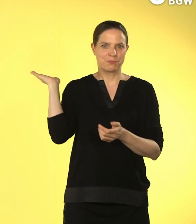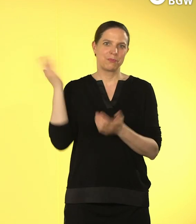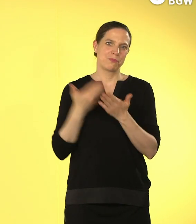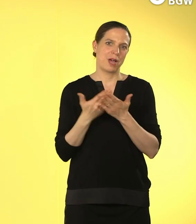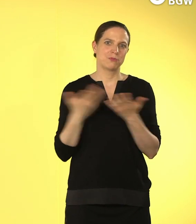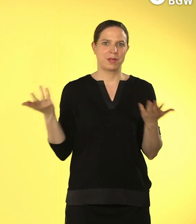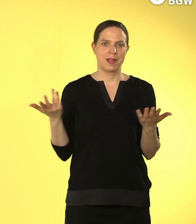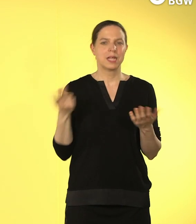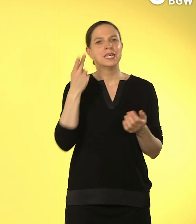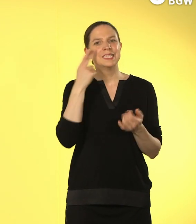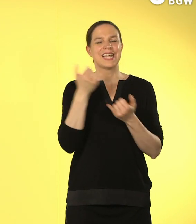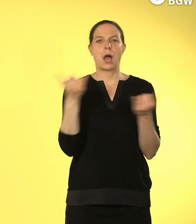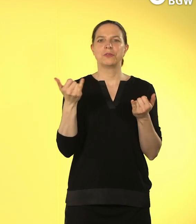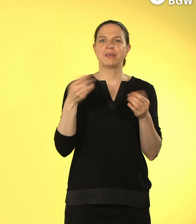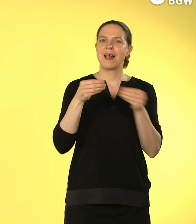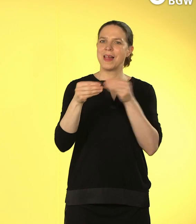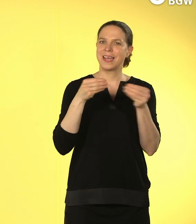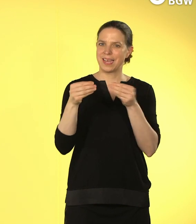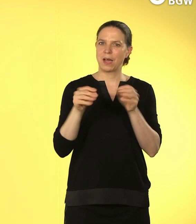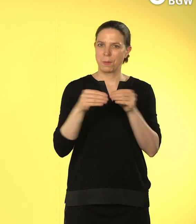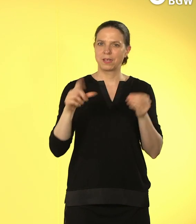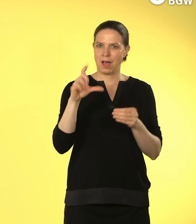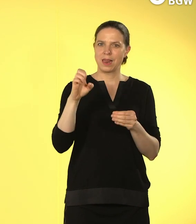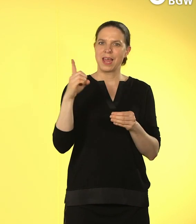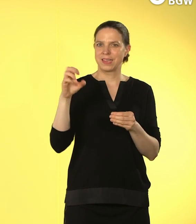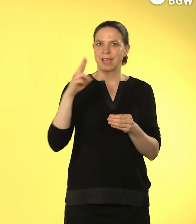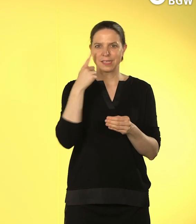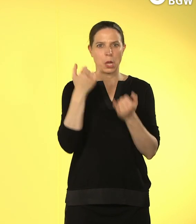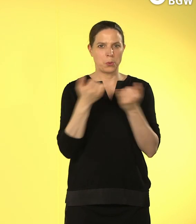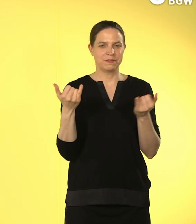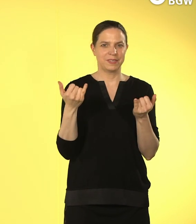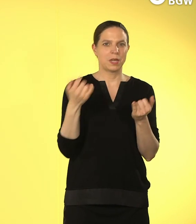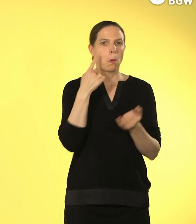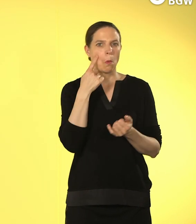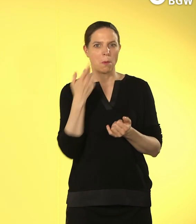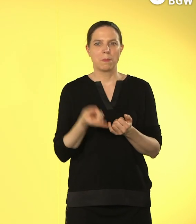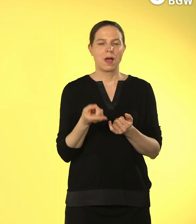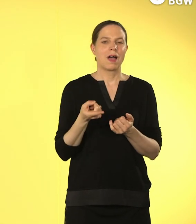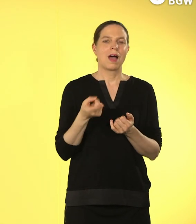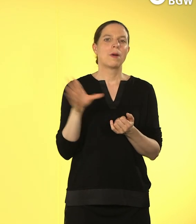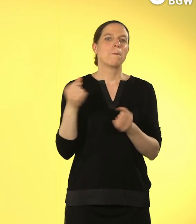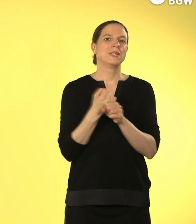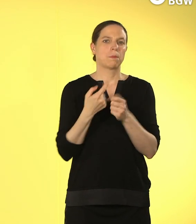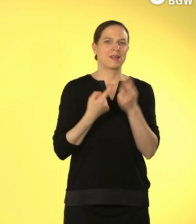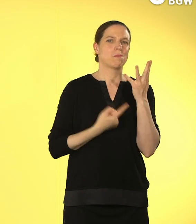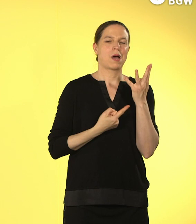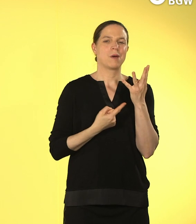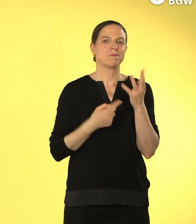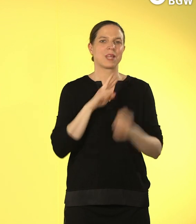die aussehen, als ob sie aus Leder sind. Wir haben Mitarbeiter, die Leder nicht so gut vertragen.